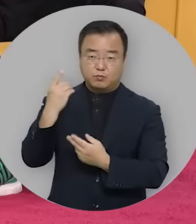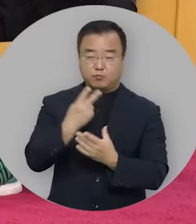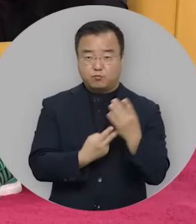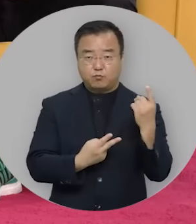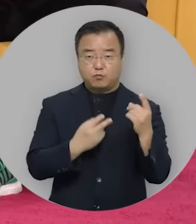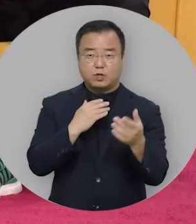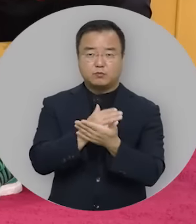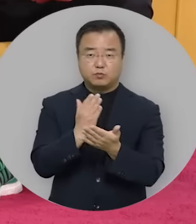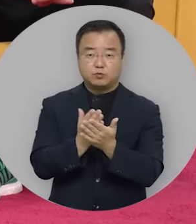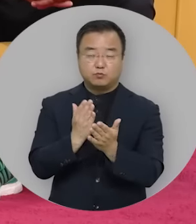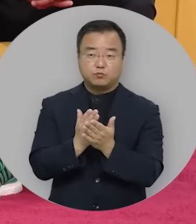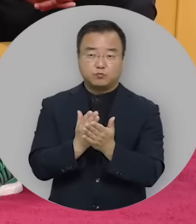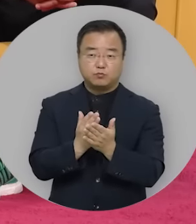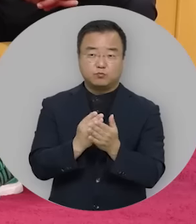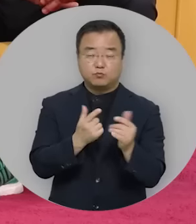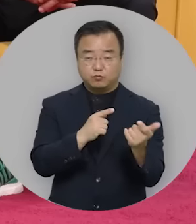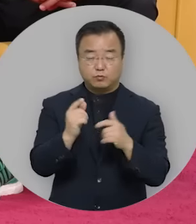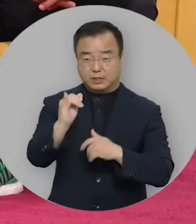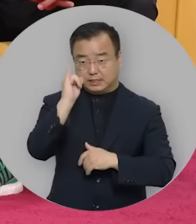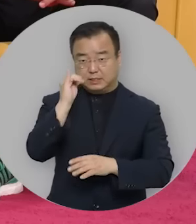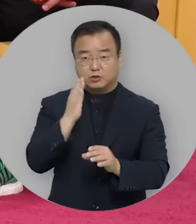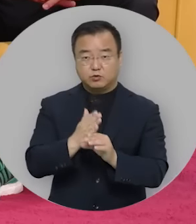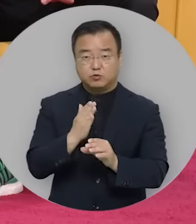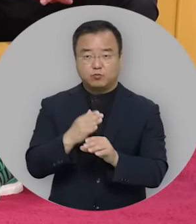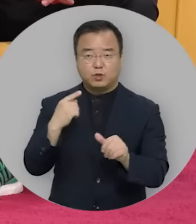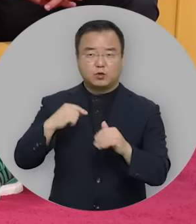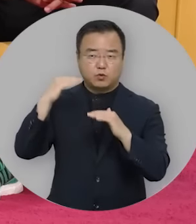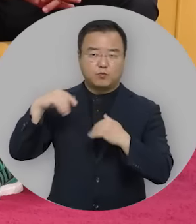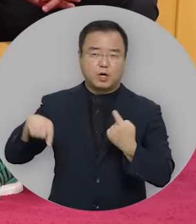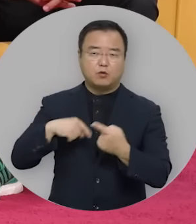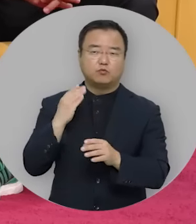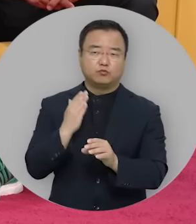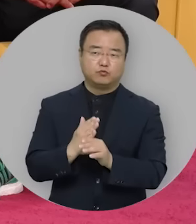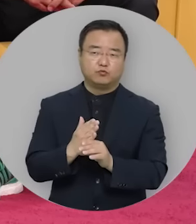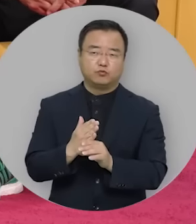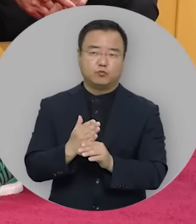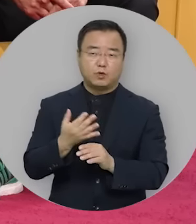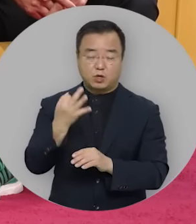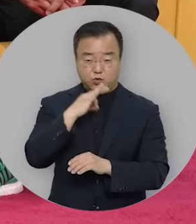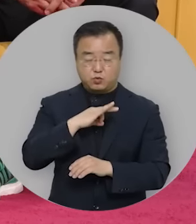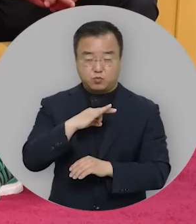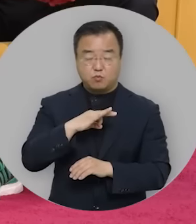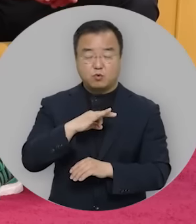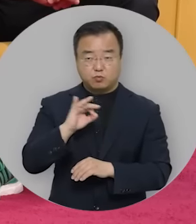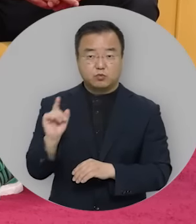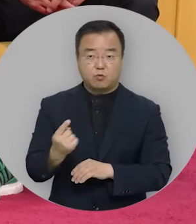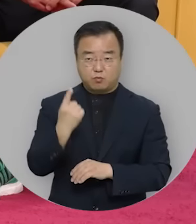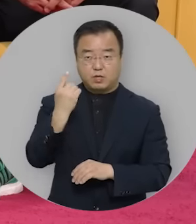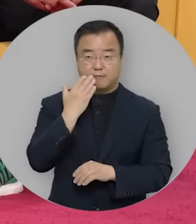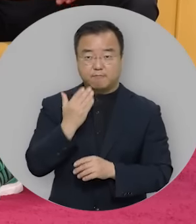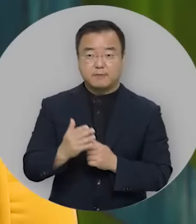이렇게 유형을 달리하는 특수학교 같은 경우에는 교육과정 운영상 확실히 효율성이 높다고 생각합니다.